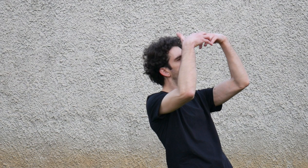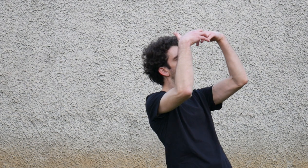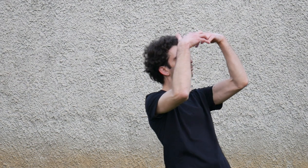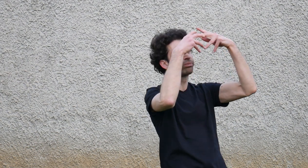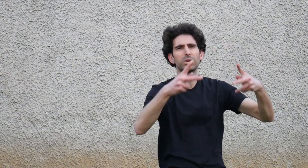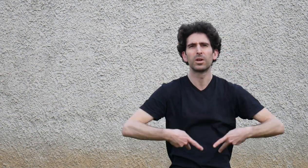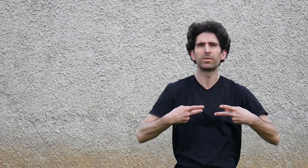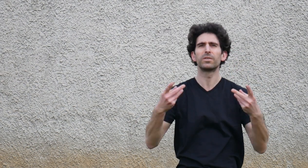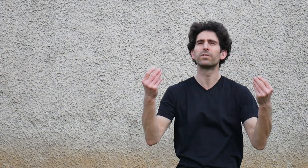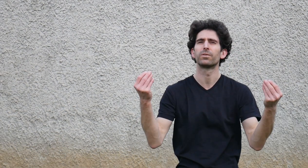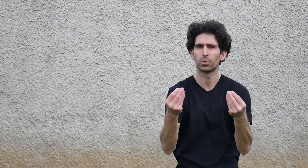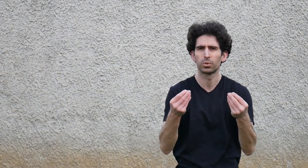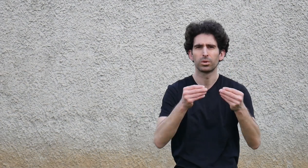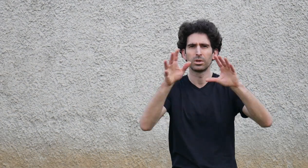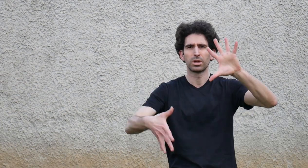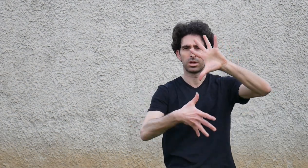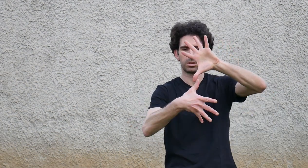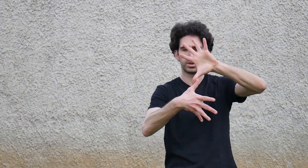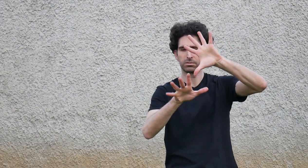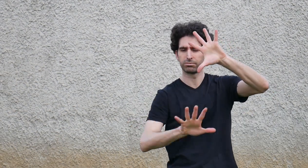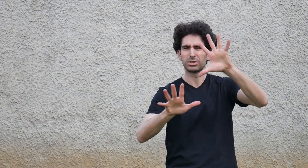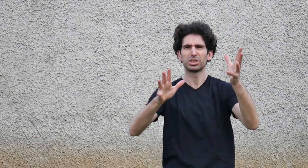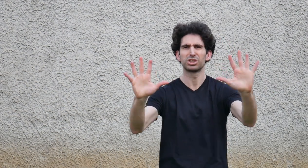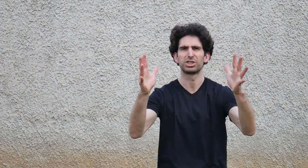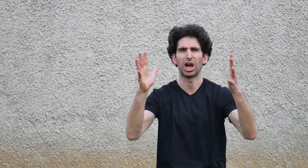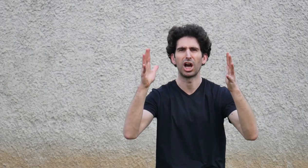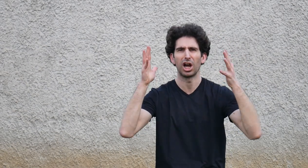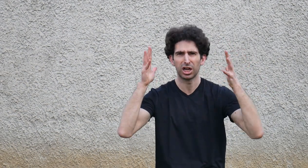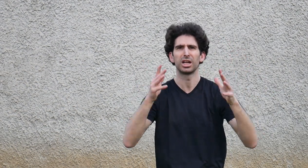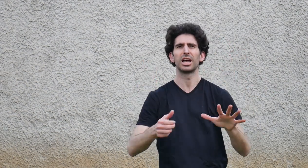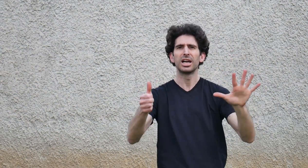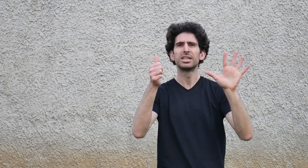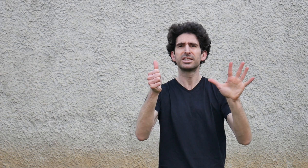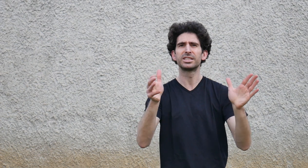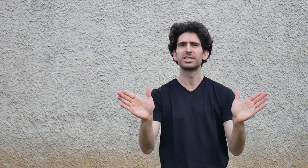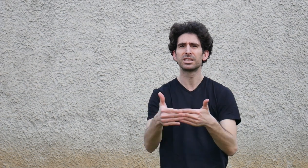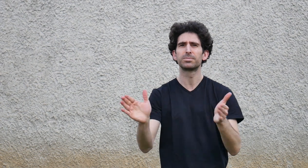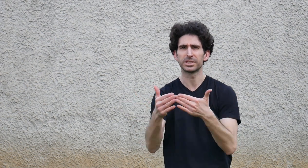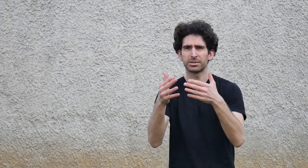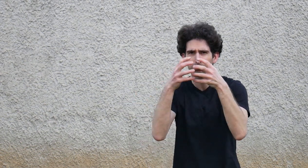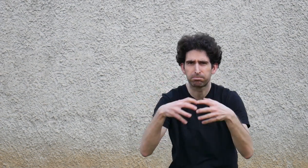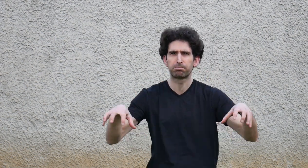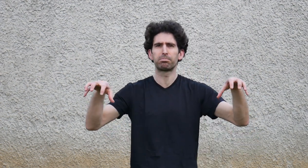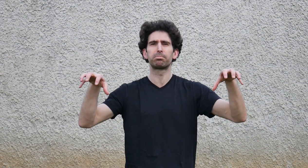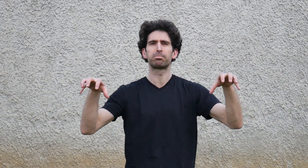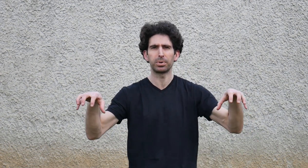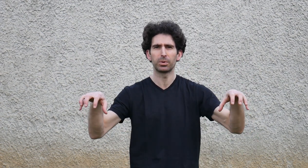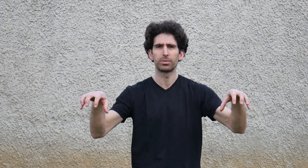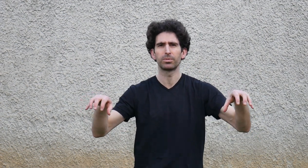Où vivent-ils ? En Amérique du Sud, dans la junge équatoriale. Il y a six espèces réparties dans deux groupes.